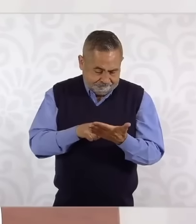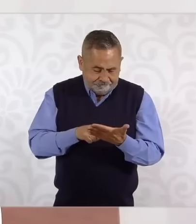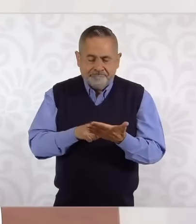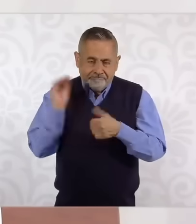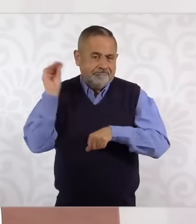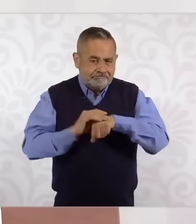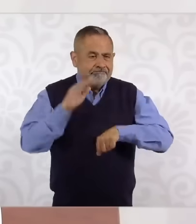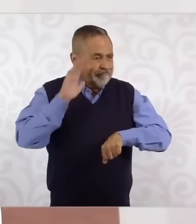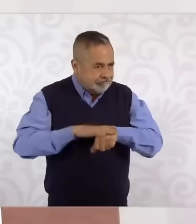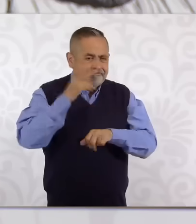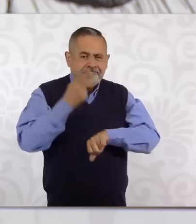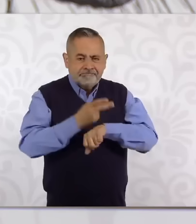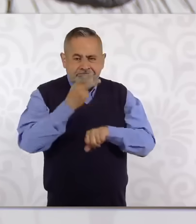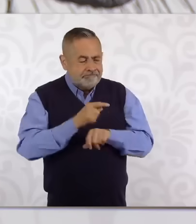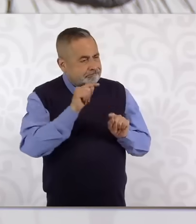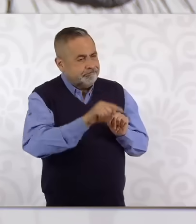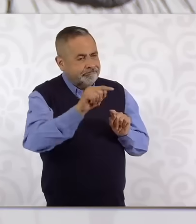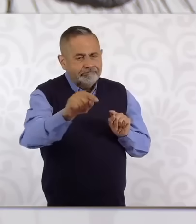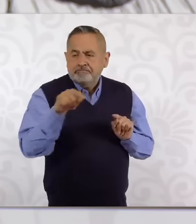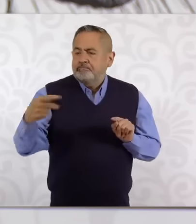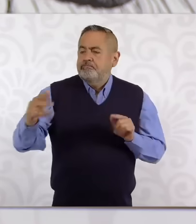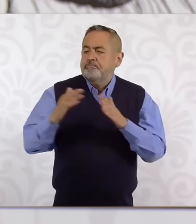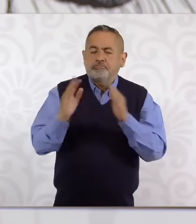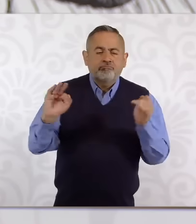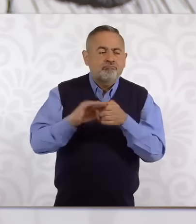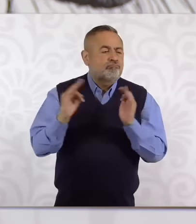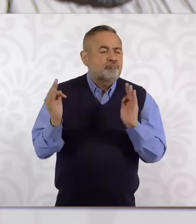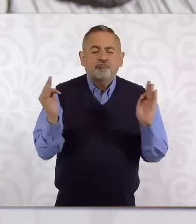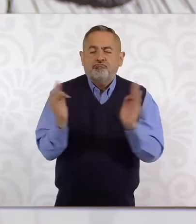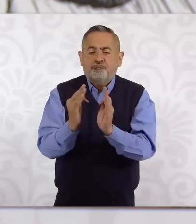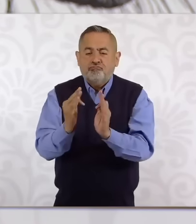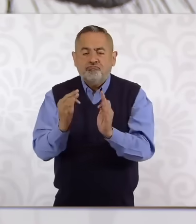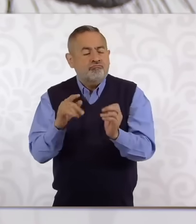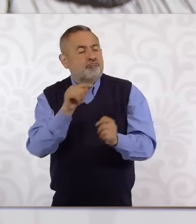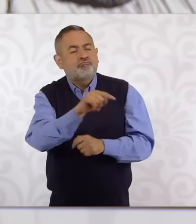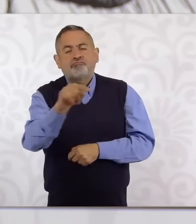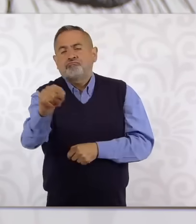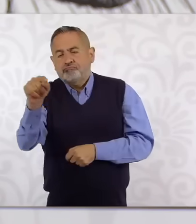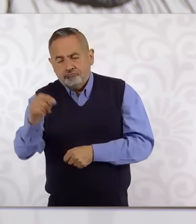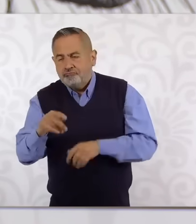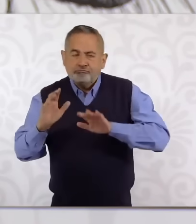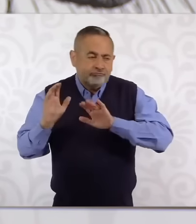lugares sobre todo pues más cercanos a la vivienda de las personas. Entonces ahora pues vamos a